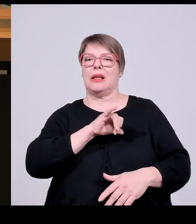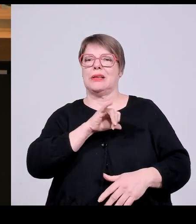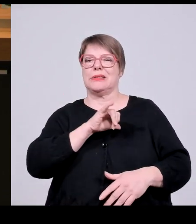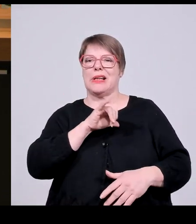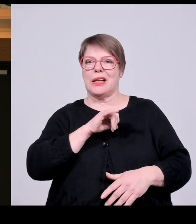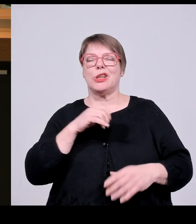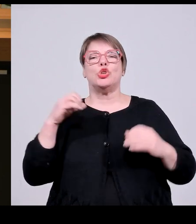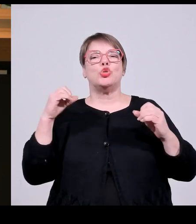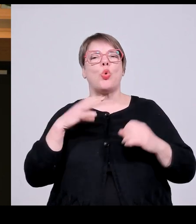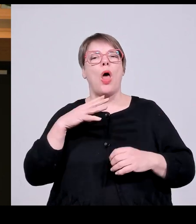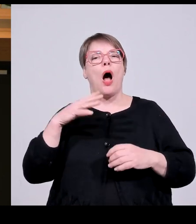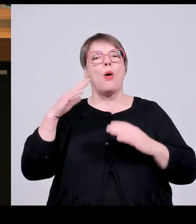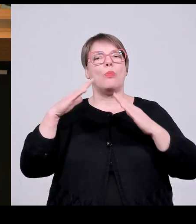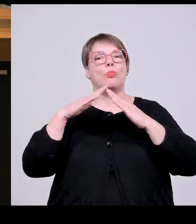auch beschleunigt auszubauen. (Beifall)